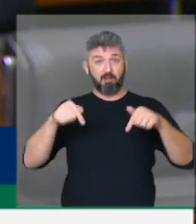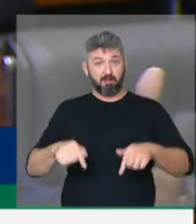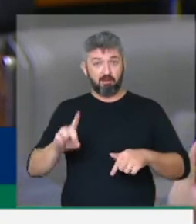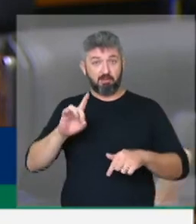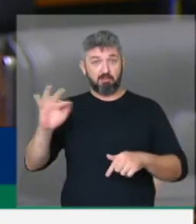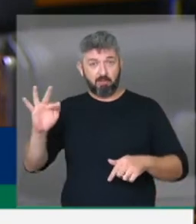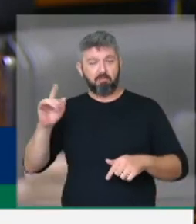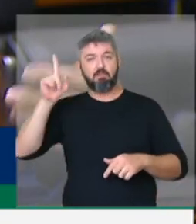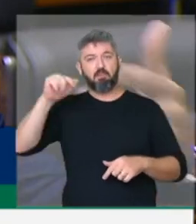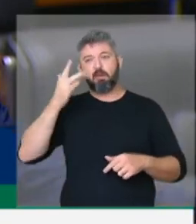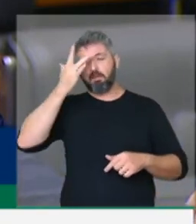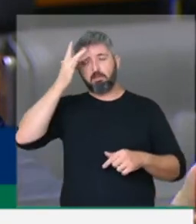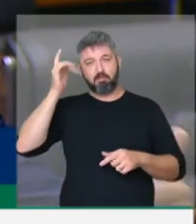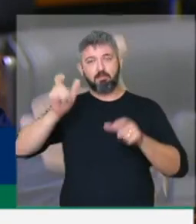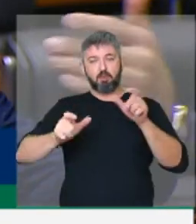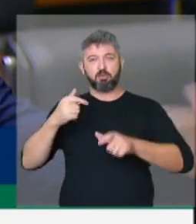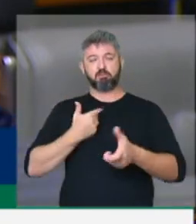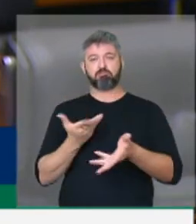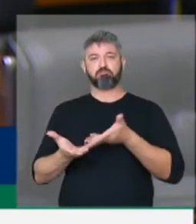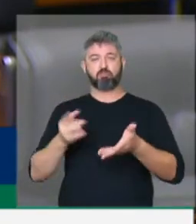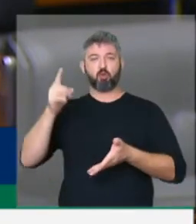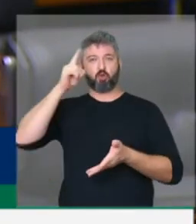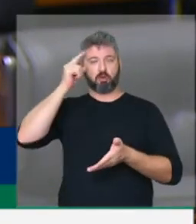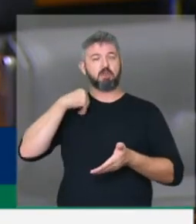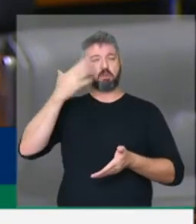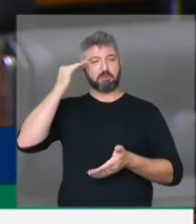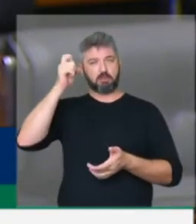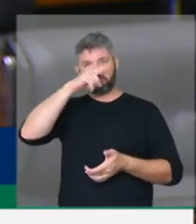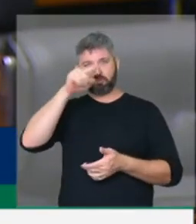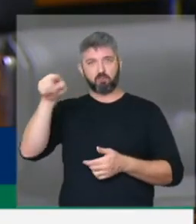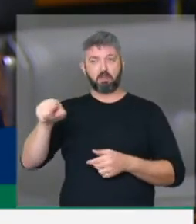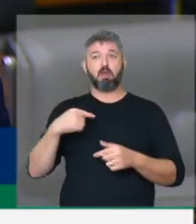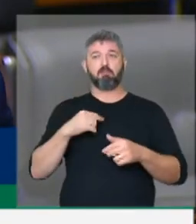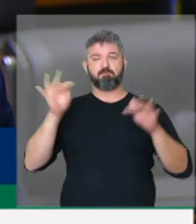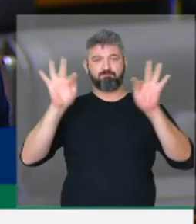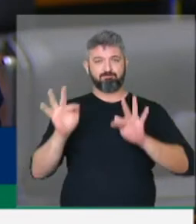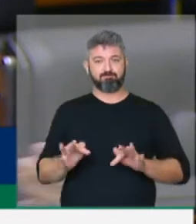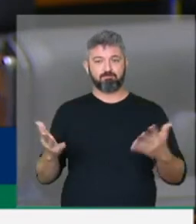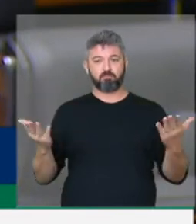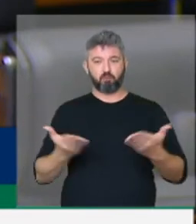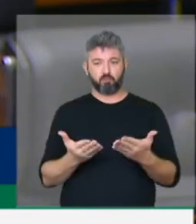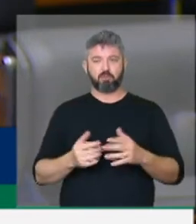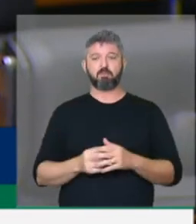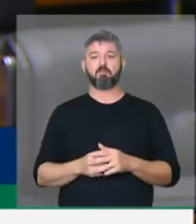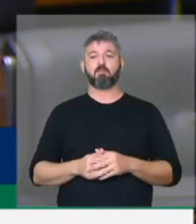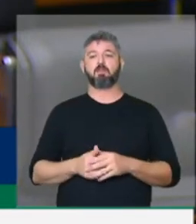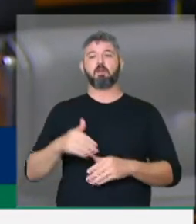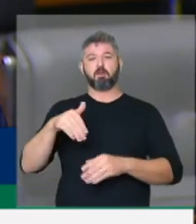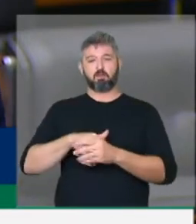SÃO AS PESSOAS COM QUEM EU LIDOU TODOS OS DIAS QUE SENTEM A DIFICULDADE. ENTÃO EU SINTO MUITO FELIZ COM ESSA APROVAÇÃO, VOTAMOS A FAVOR E CONTINUAREMOS LUTANDO E VAMOS